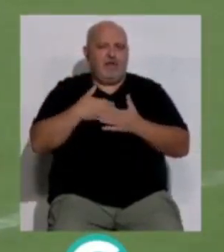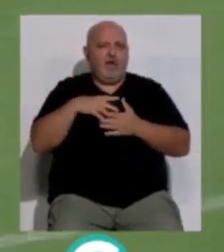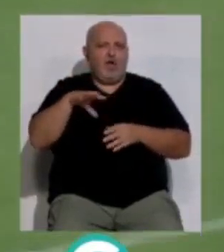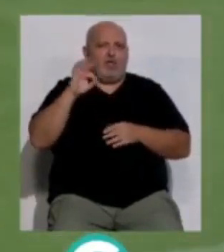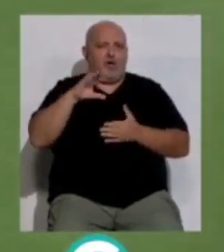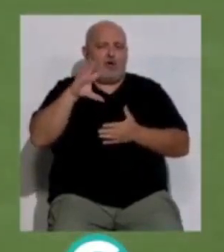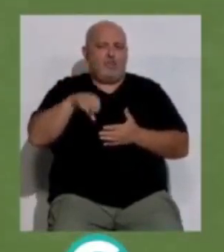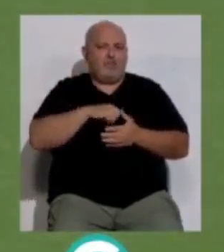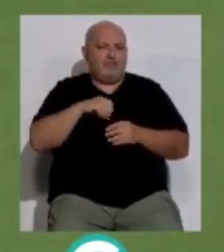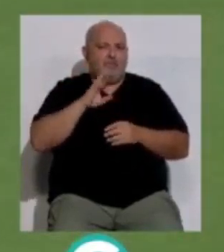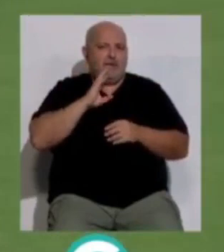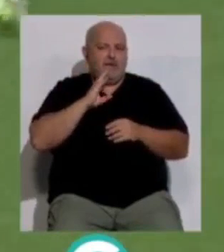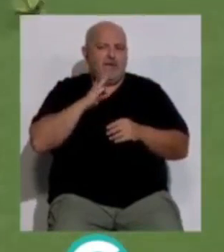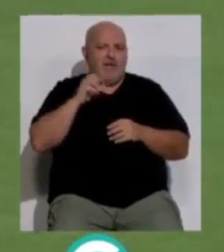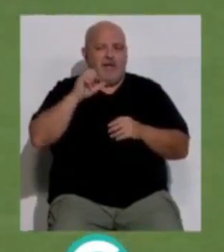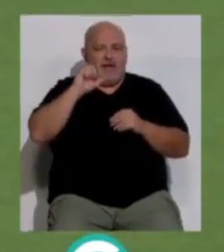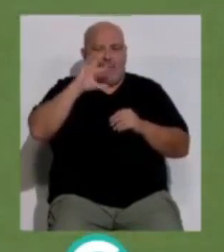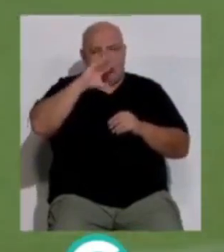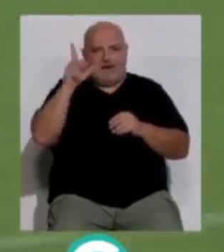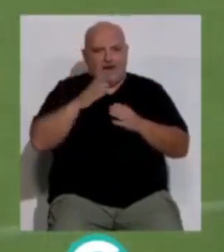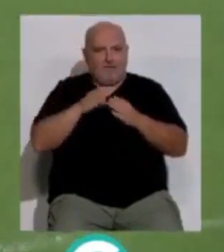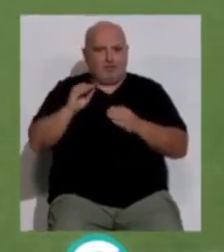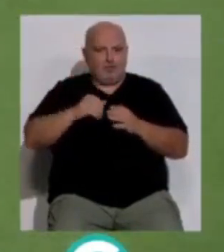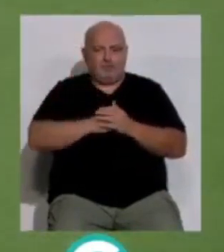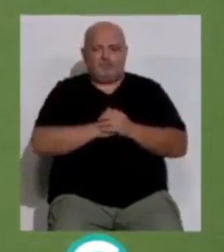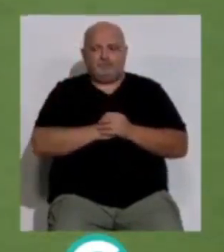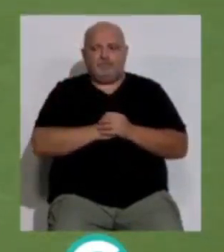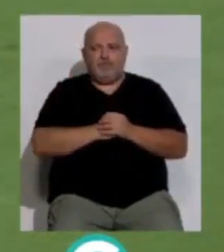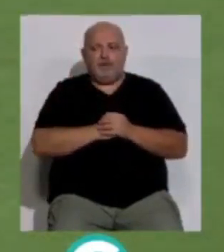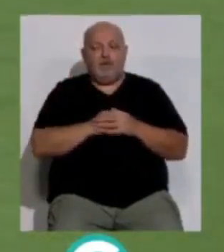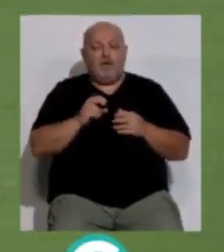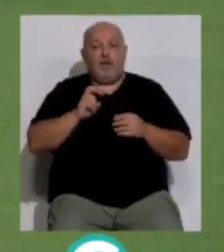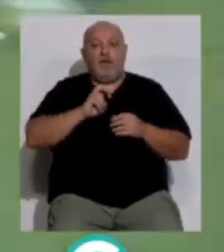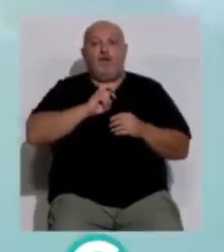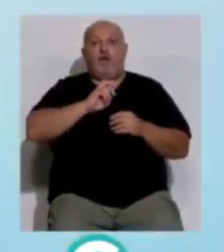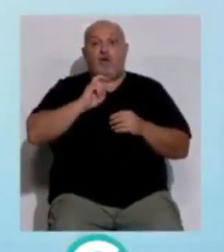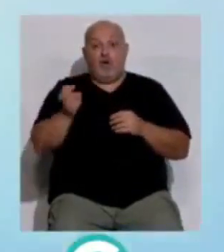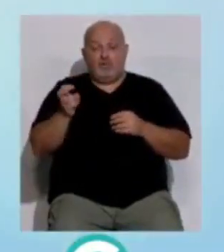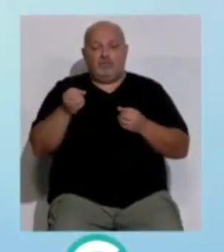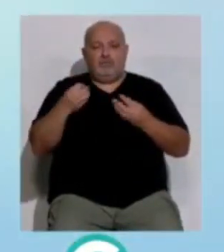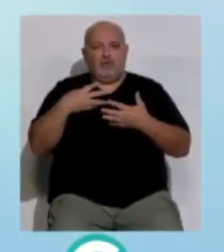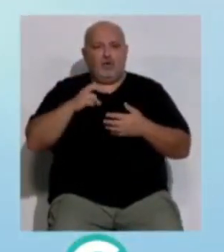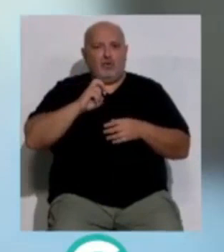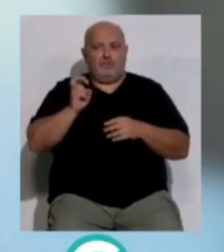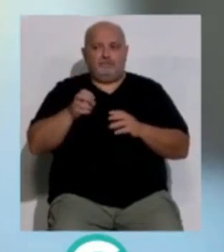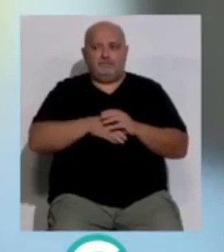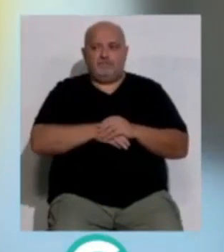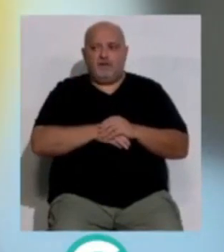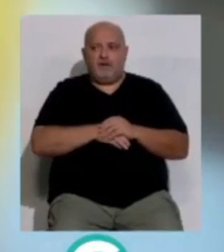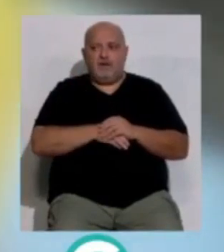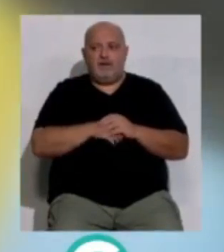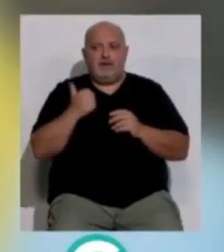procedente del América y otra información que tenemos que comentar es la intervención